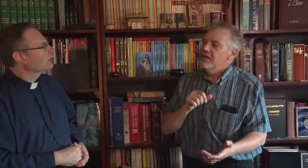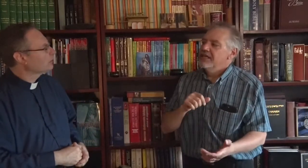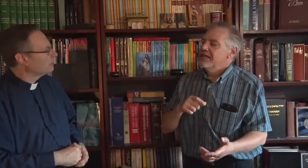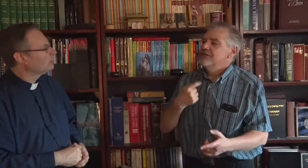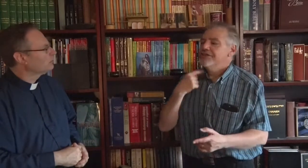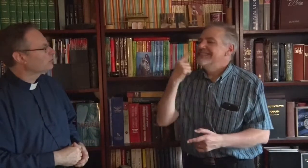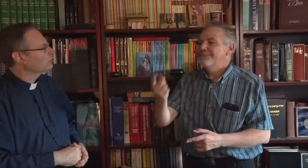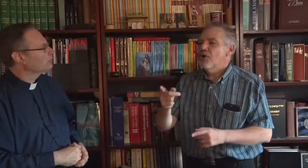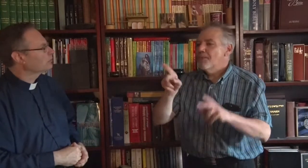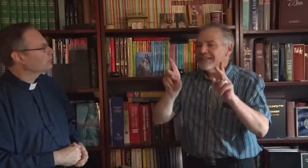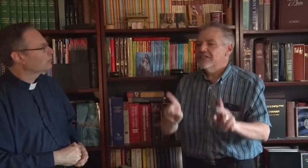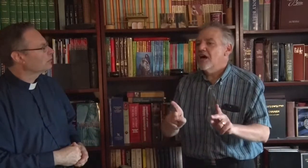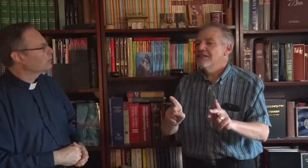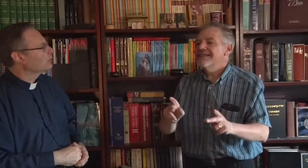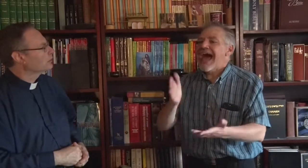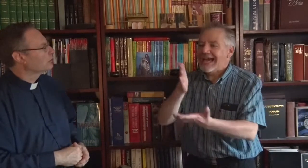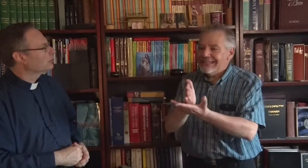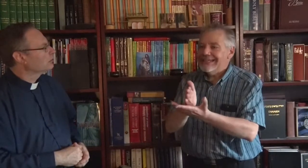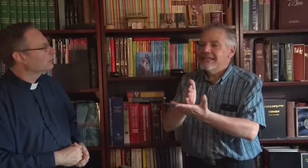Je dis pas aux personnes d’arrêter…